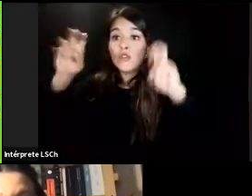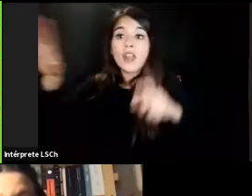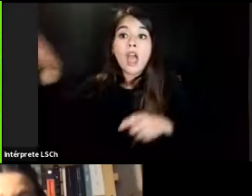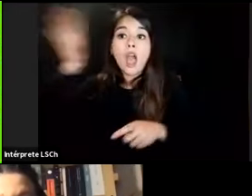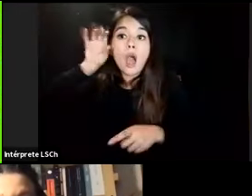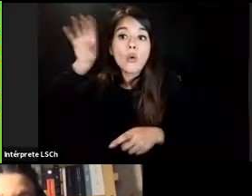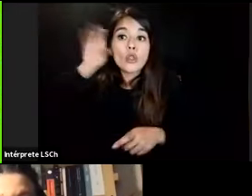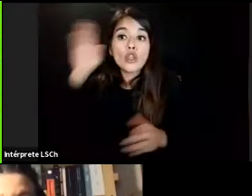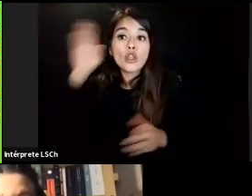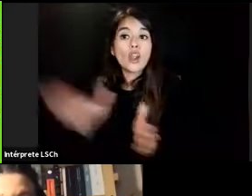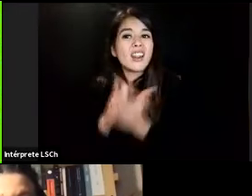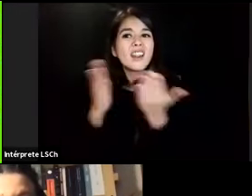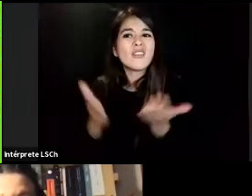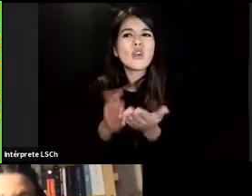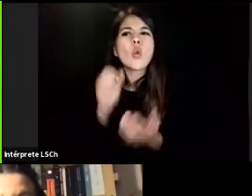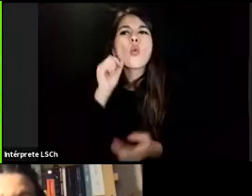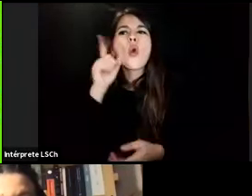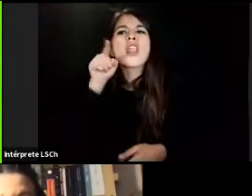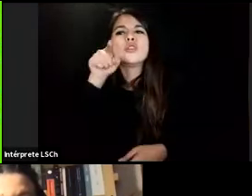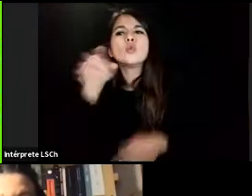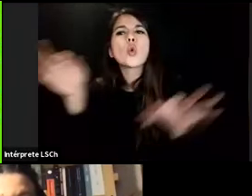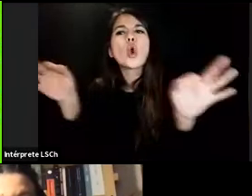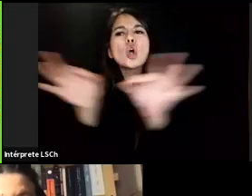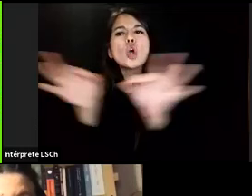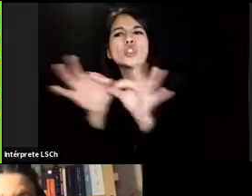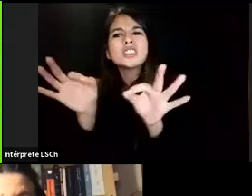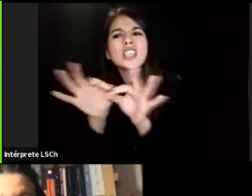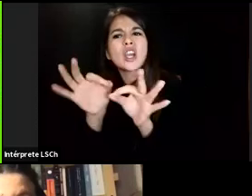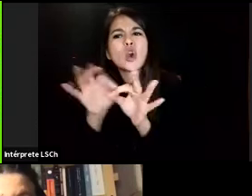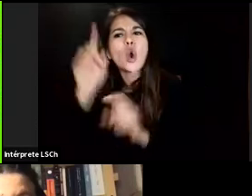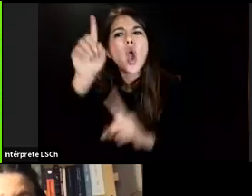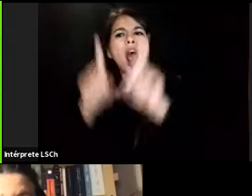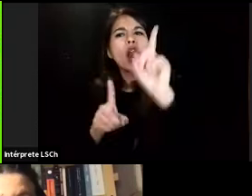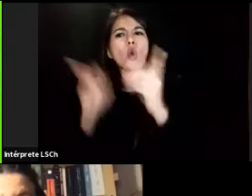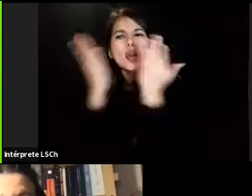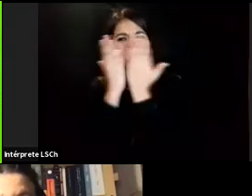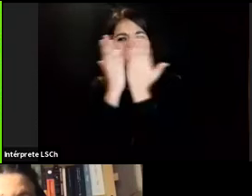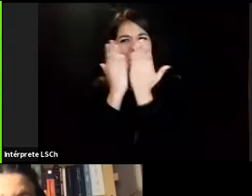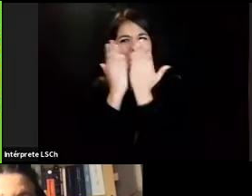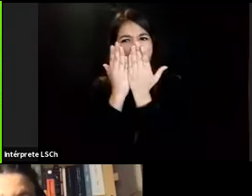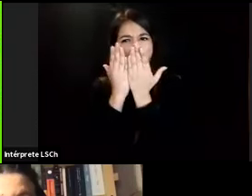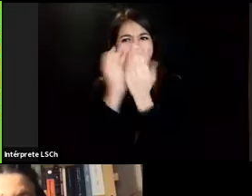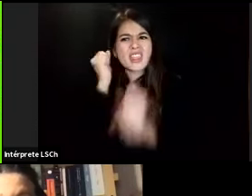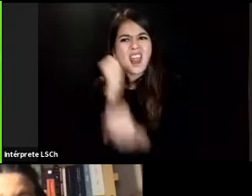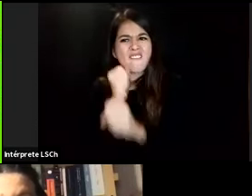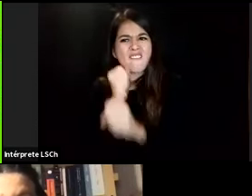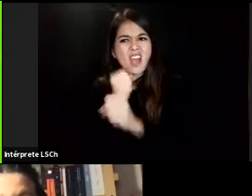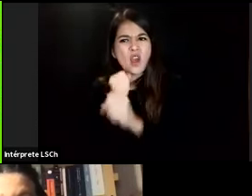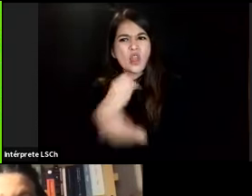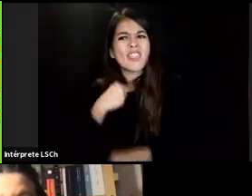hacer algo con la voz estudiar como qué consejo le das a la siempre que quiere